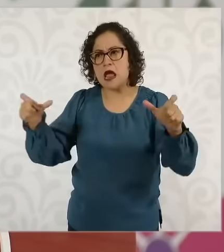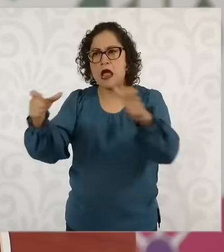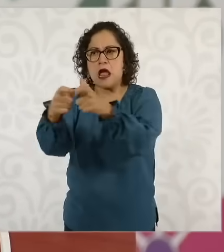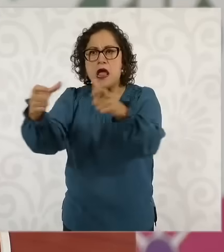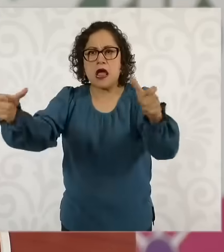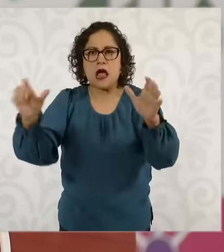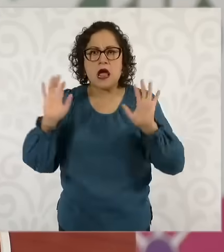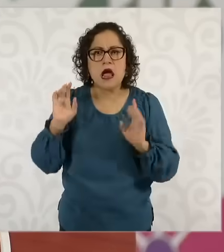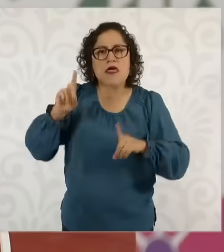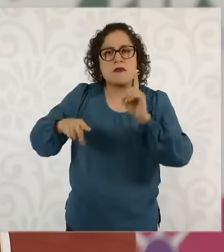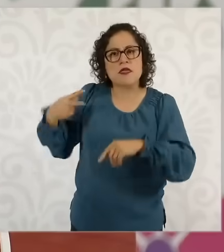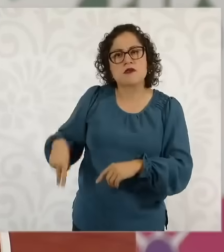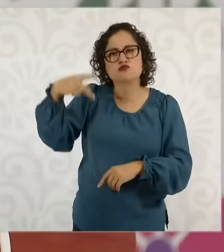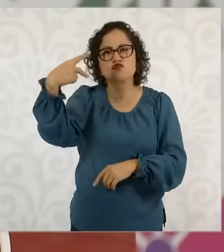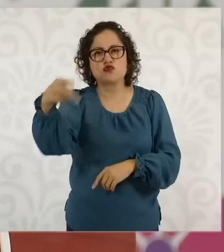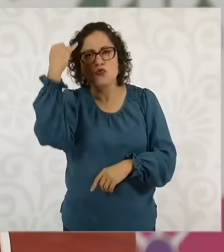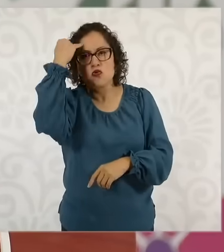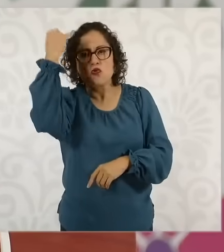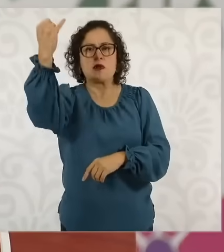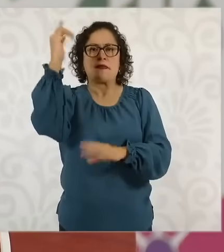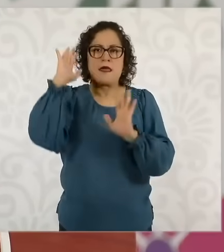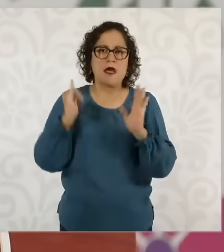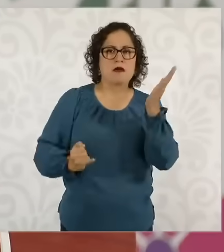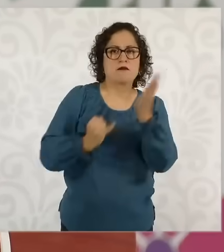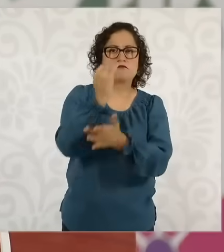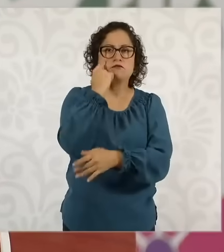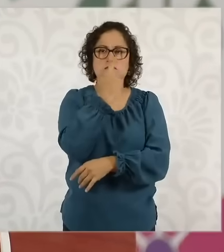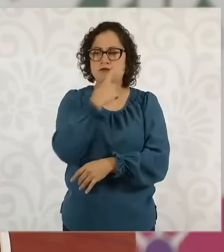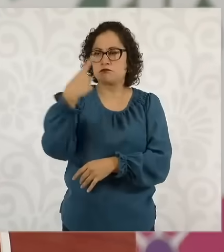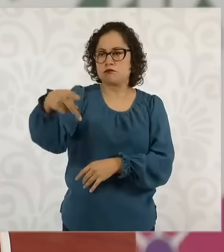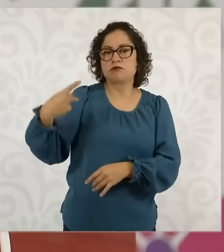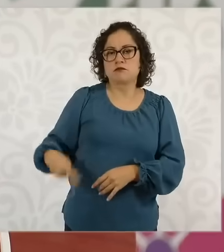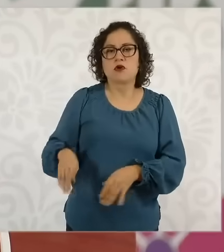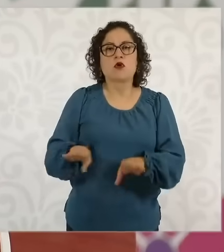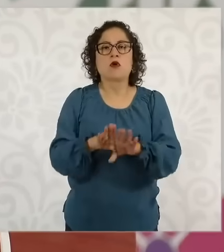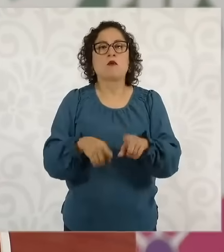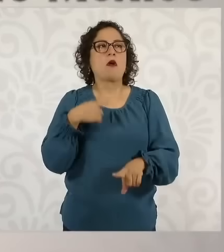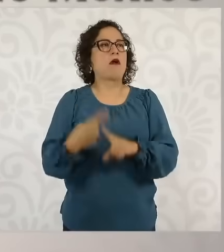tiene que ser una decisión técnica, no puede ser una decisión eh así nada más, pero además